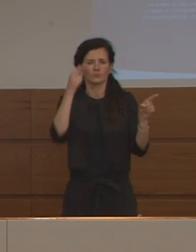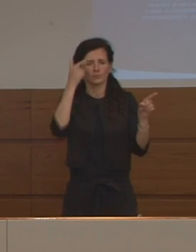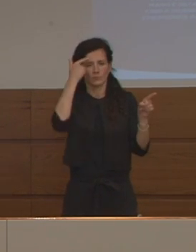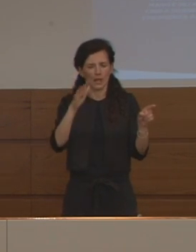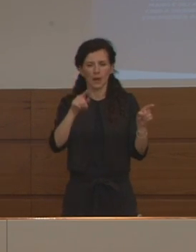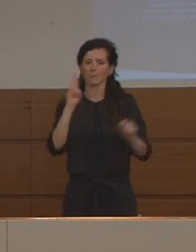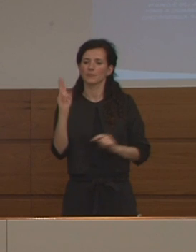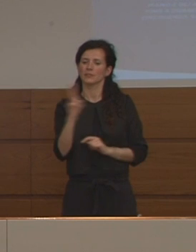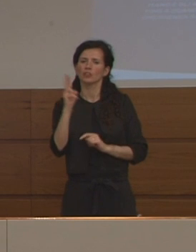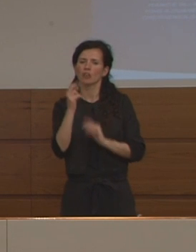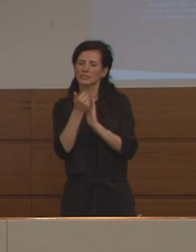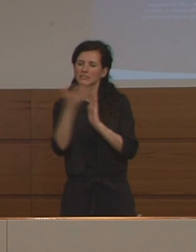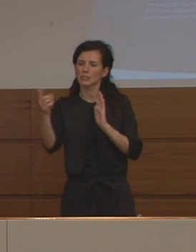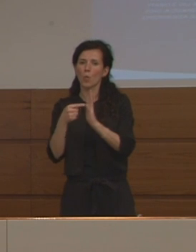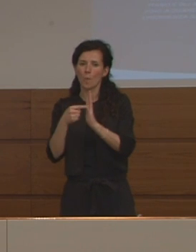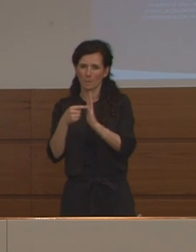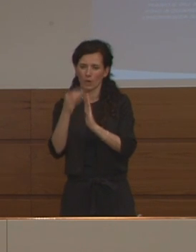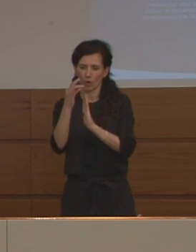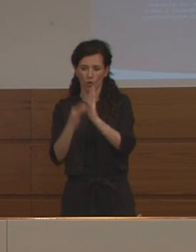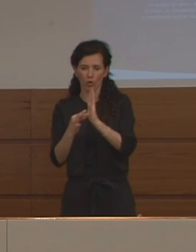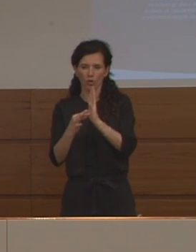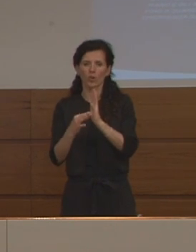territorio, arrivano al Ministero della Salute.